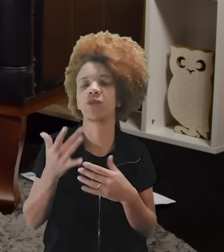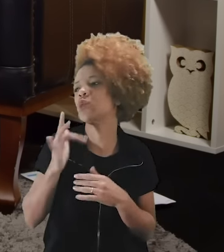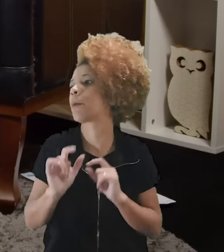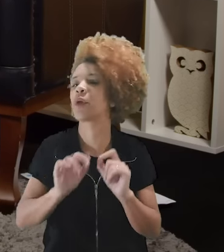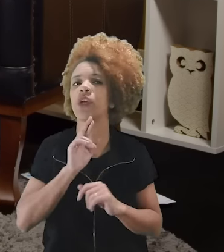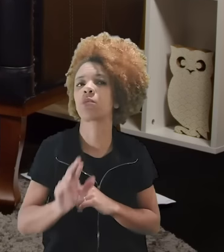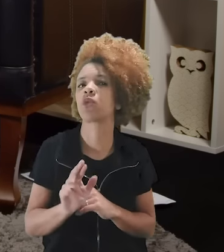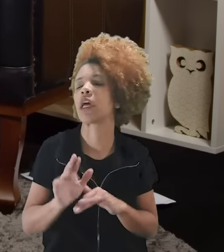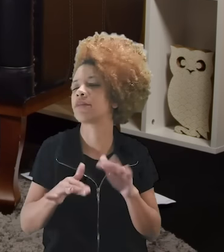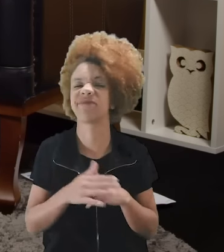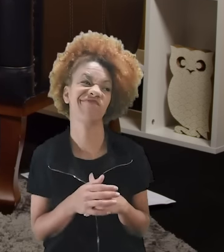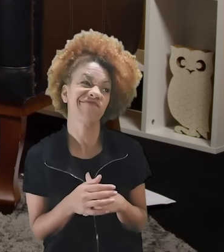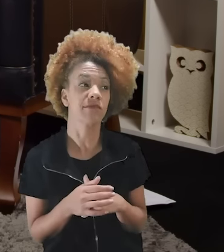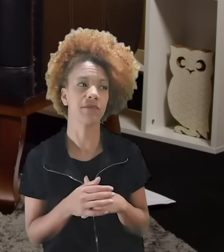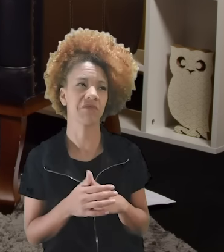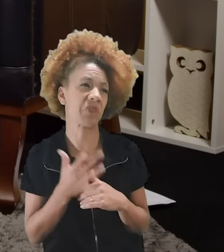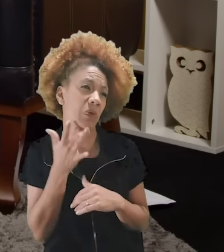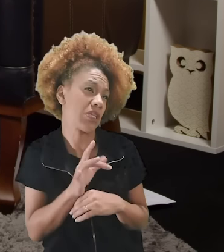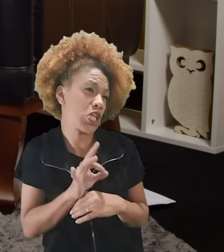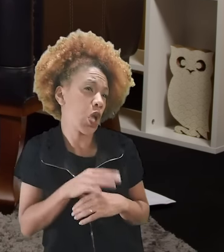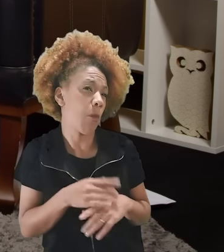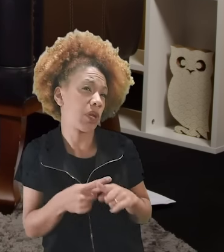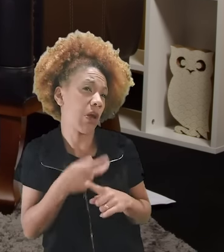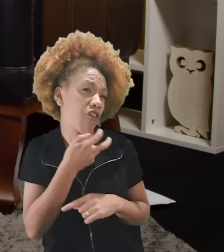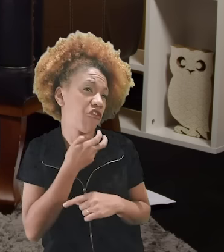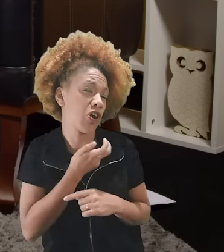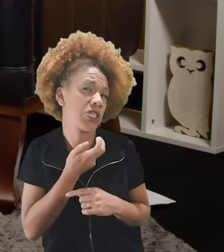sabiam o que responder muitos respondiam assim ah não sei é só porque você não tem a voz igual